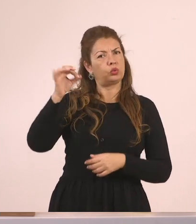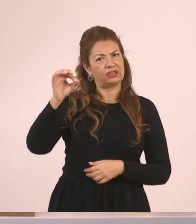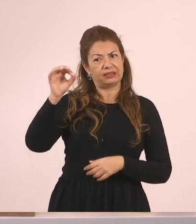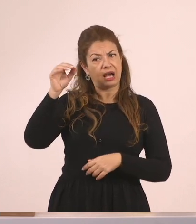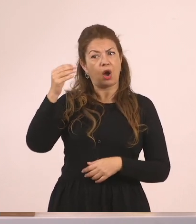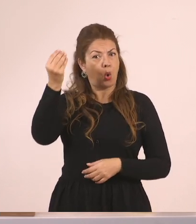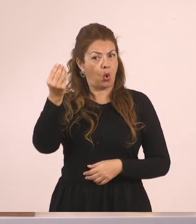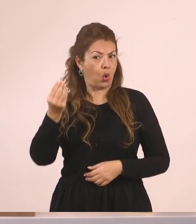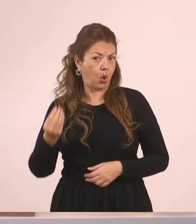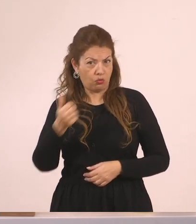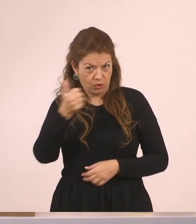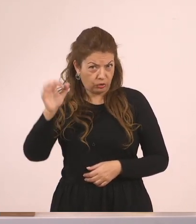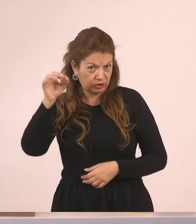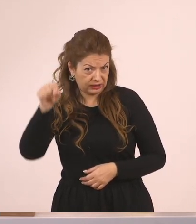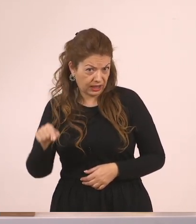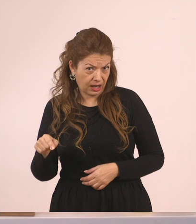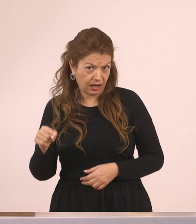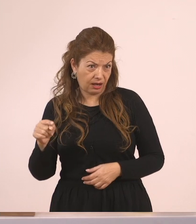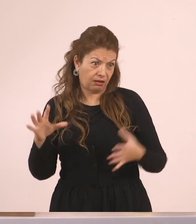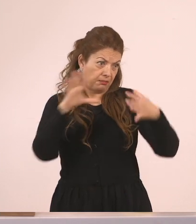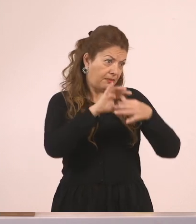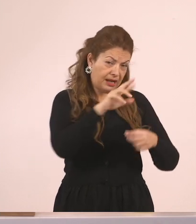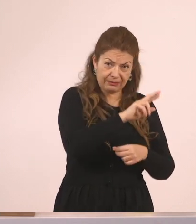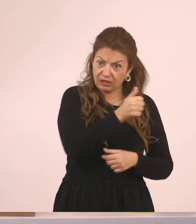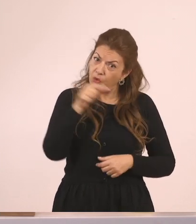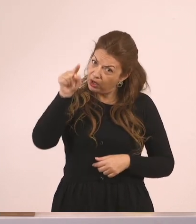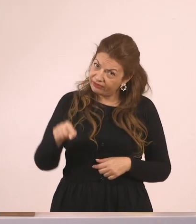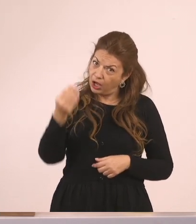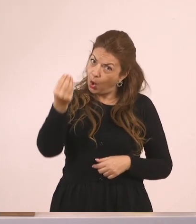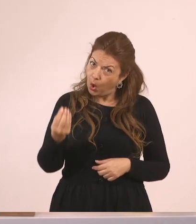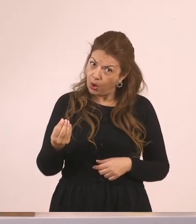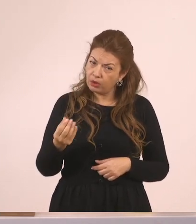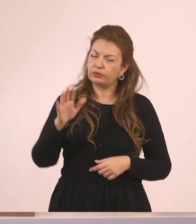Για να δω κάτι... Θα σβήσω αυτά από τον πίνακα.